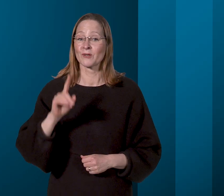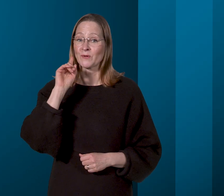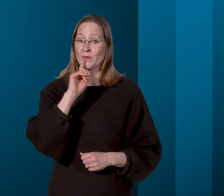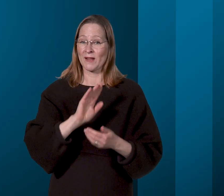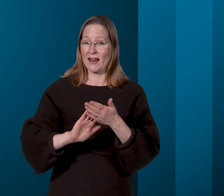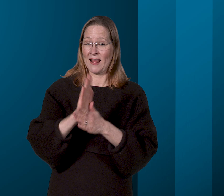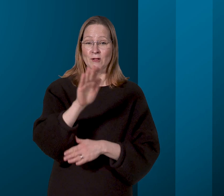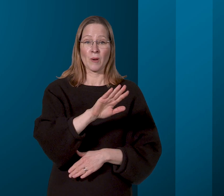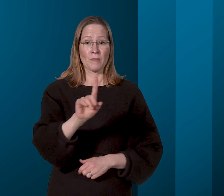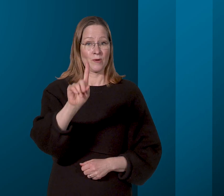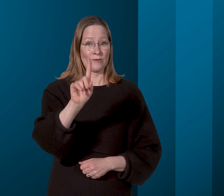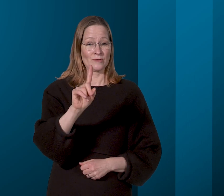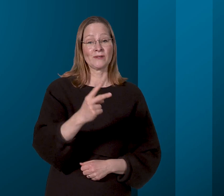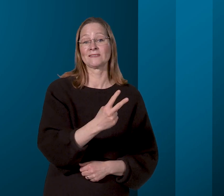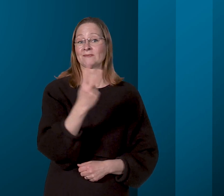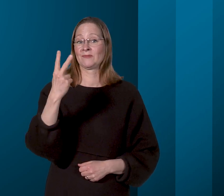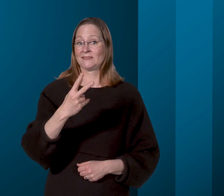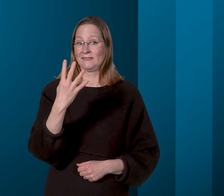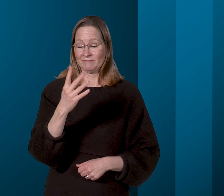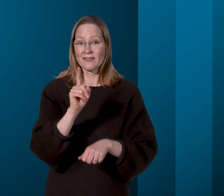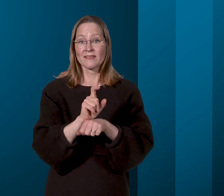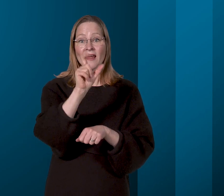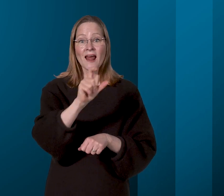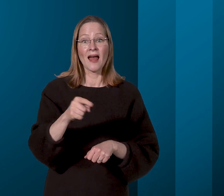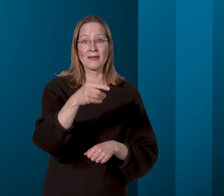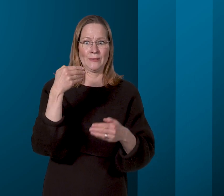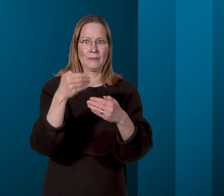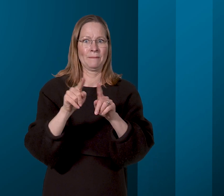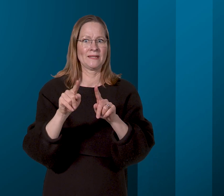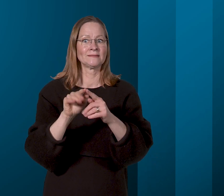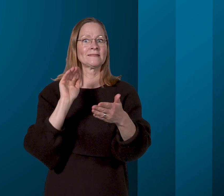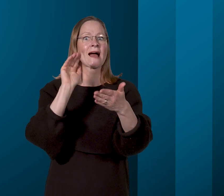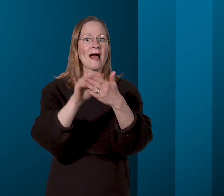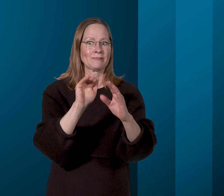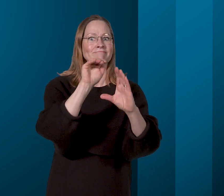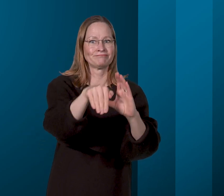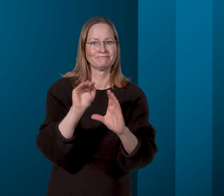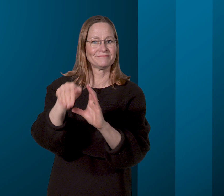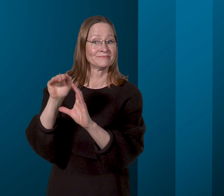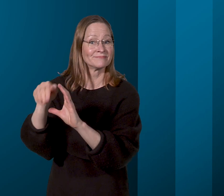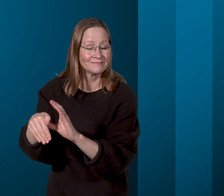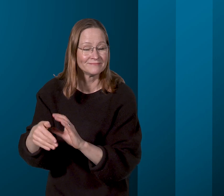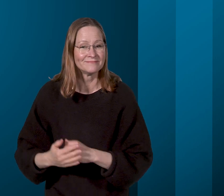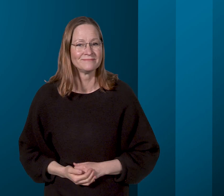Kuurojen Lehden numero 1/2024 saapuu tilaajille lähipäivinä.